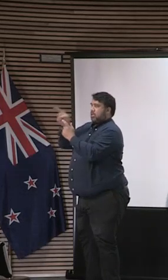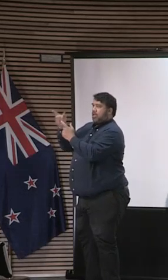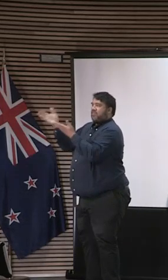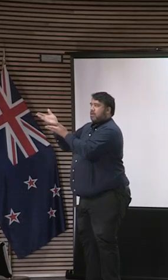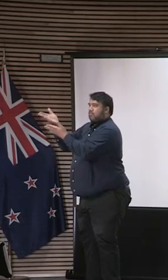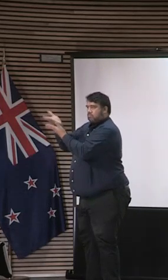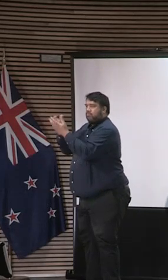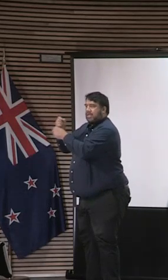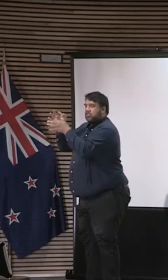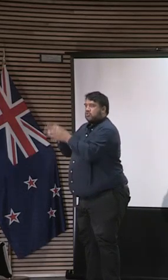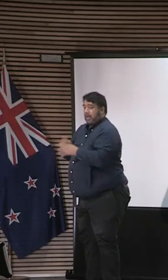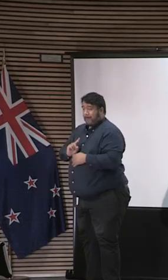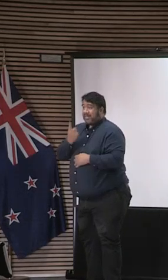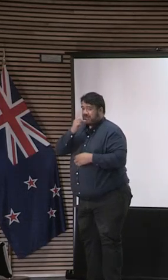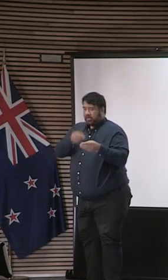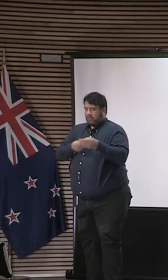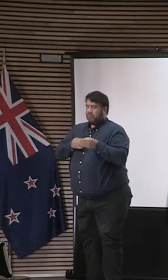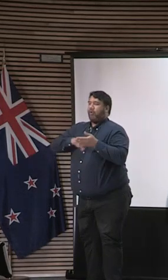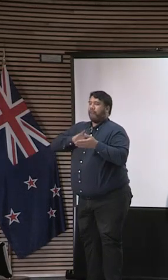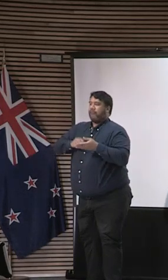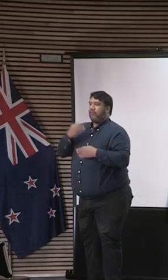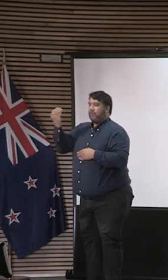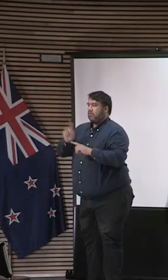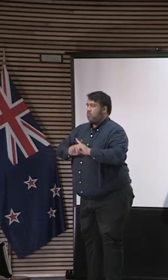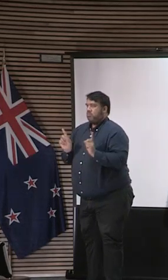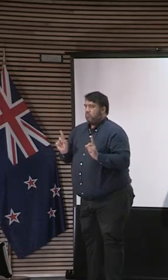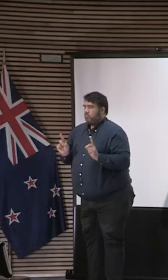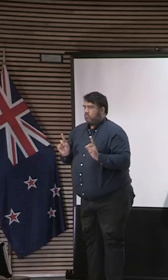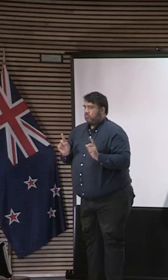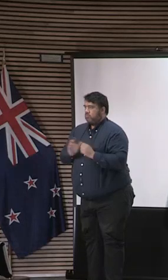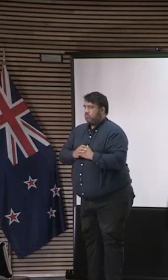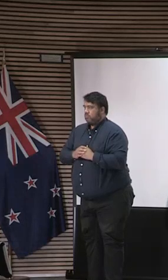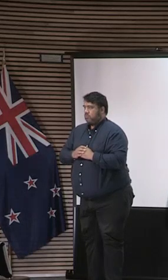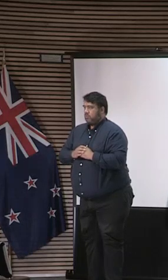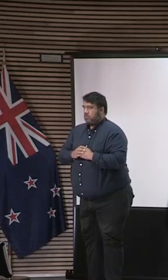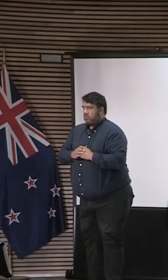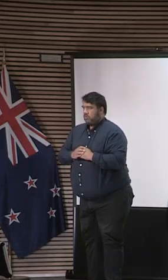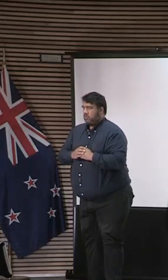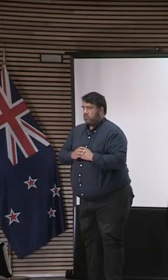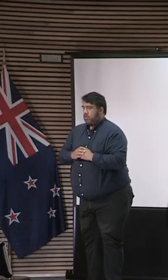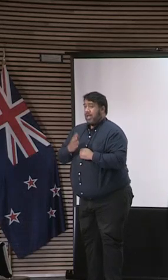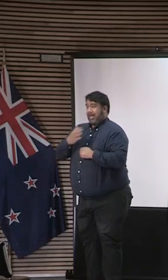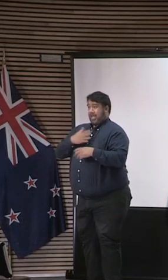te ahua ano kaore te Minita o nga Moni e whakaae ki te whakaaro o te Putea. Ka taea